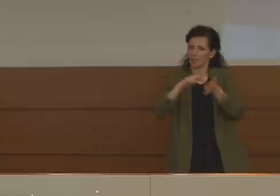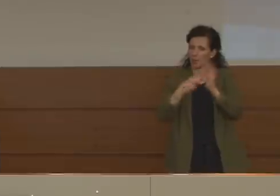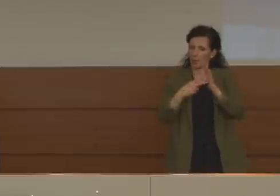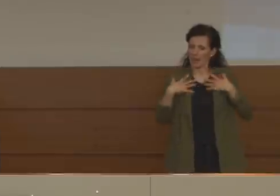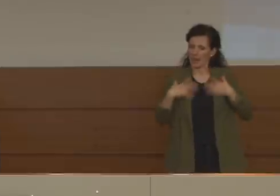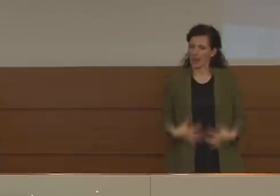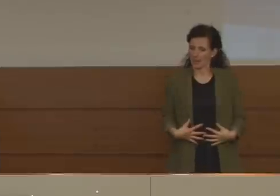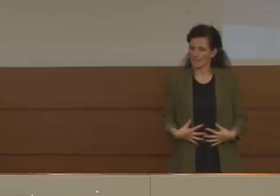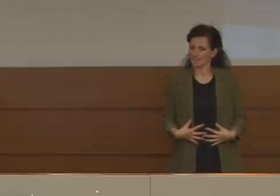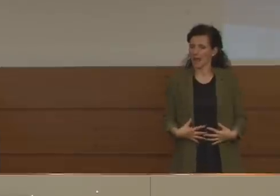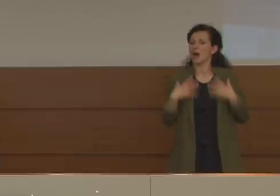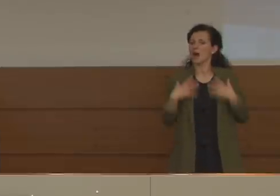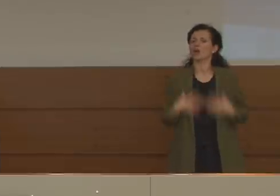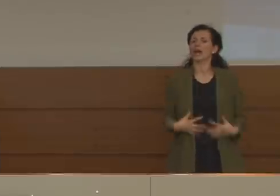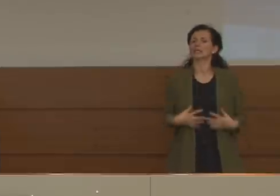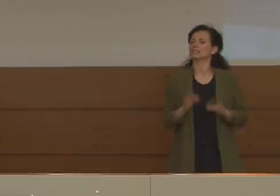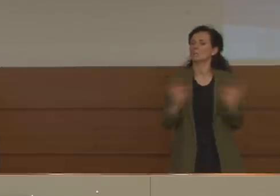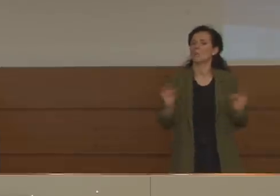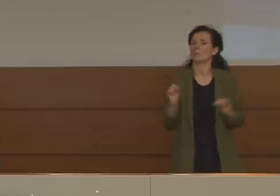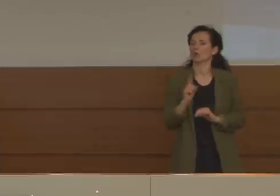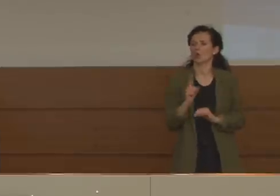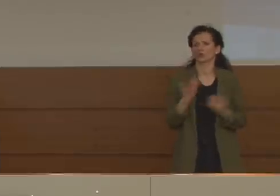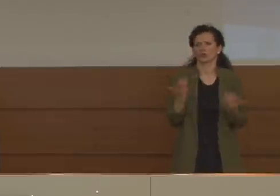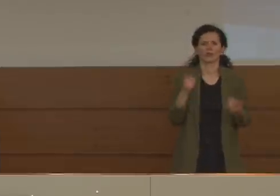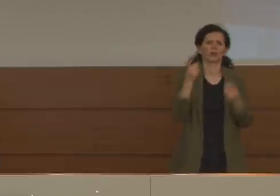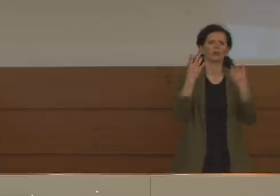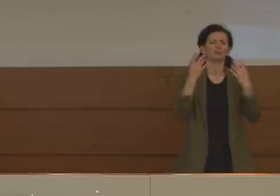Beh, lei pensi solo pensi alla cardiopatia ischemica e alla fibrillazione atriale,